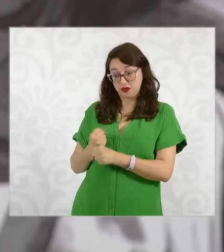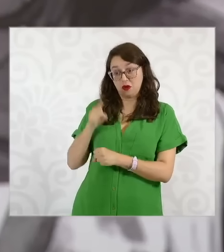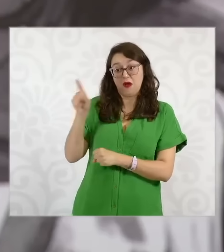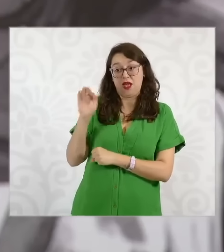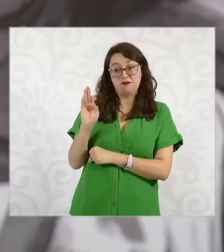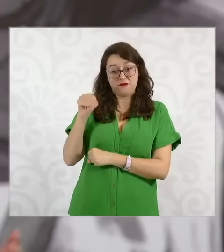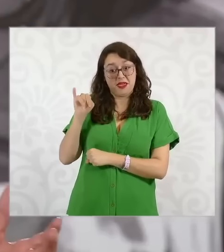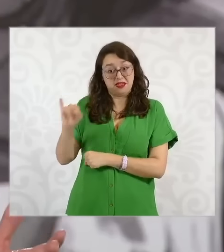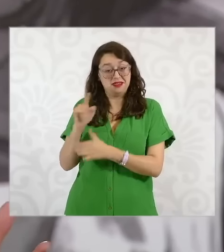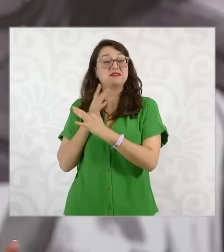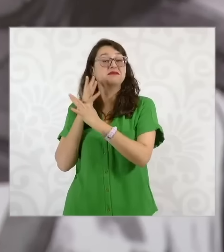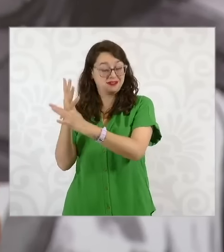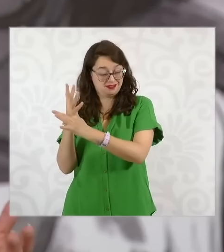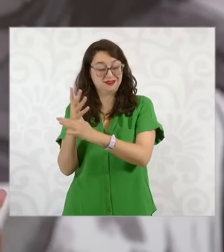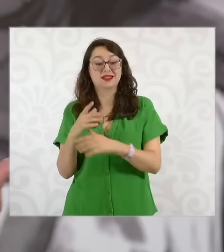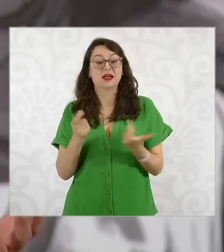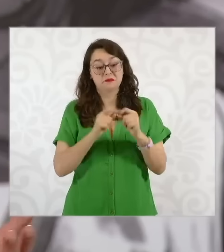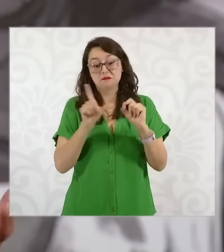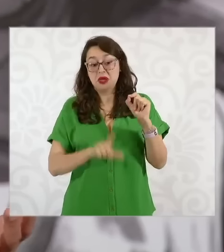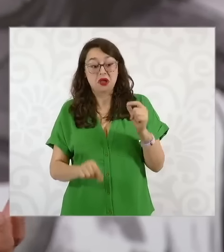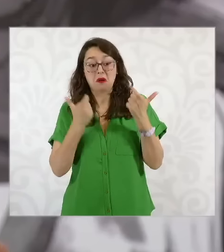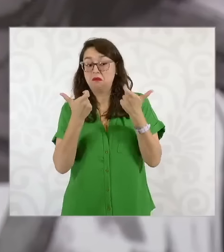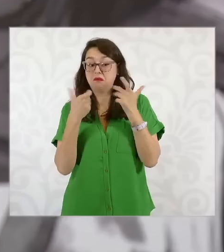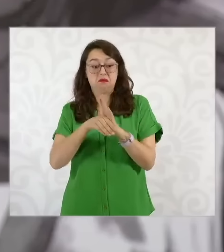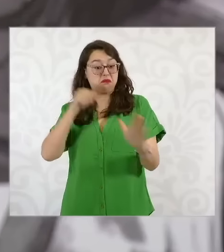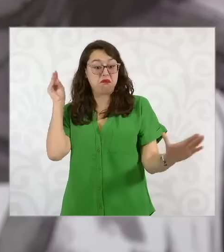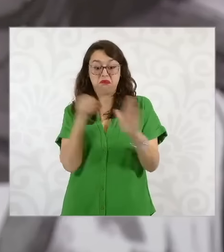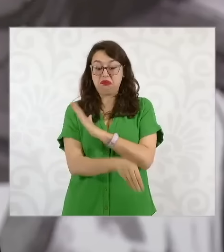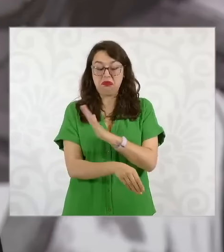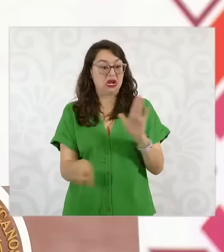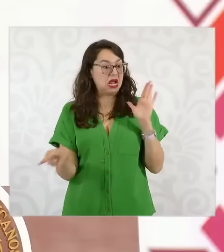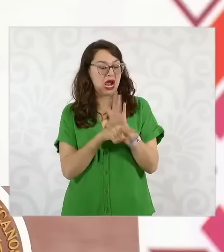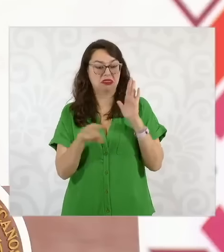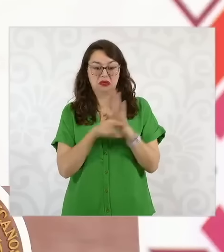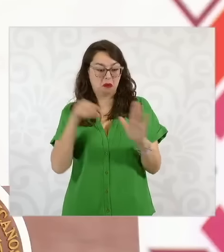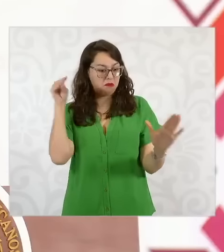eh ponían a la comunidad mexicana en recesión con unas tasas negativas. Nosotros platicamos con